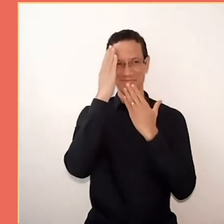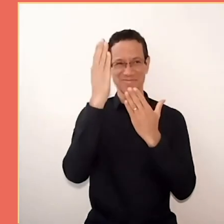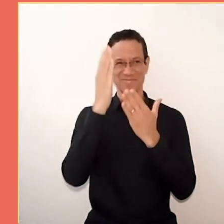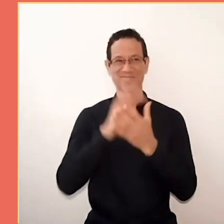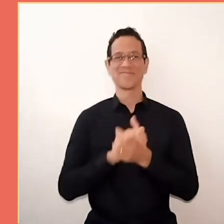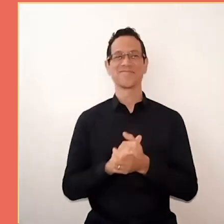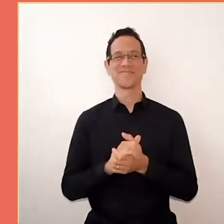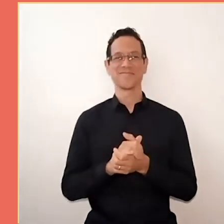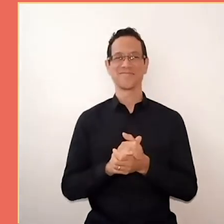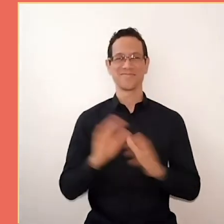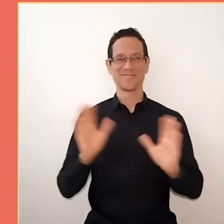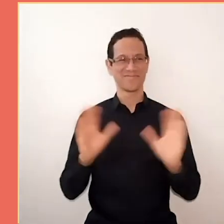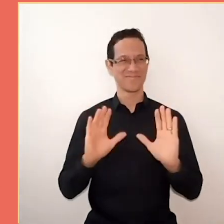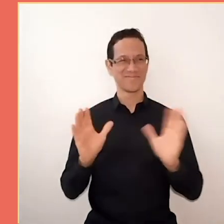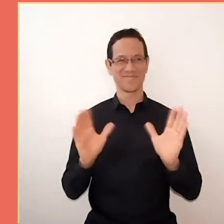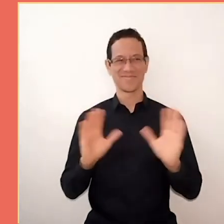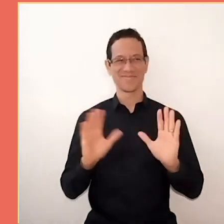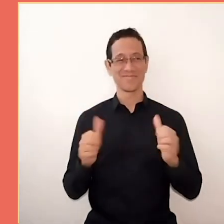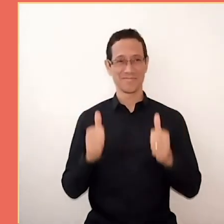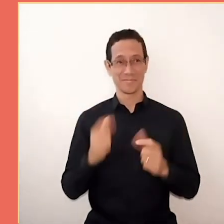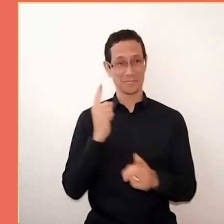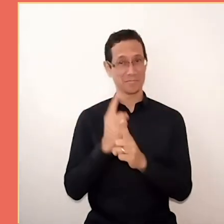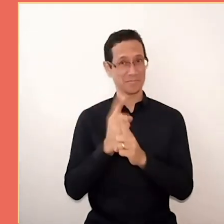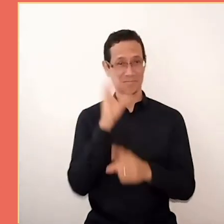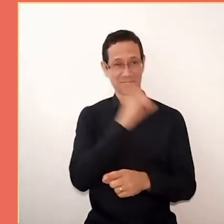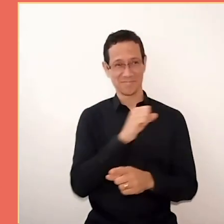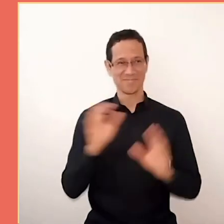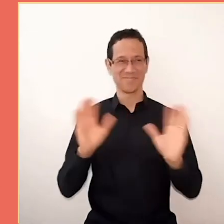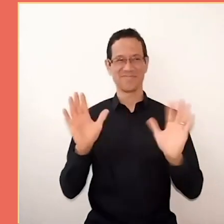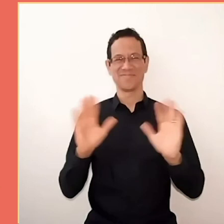Até a próxima, espero que a gente se veja logo. Tchau.